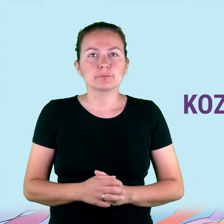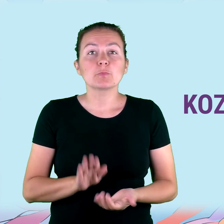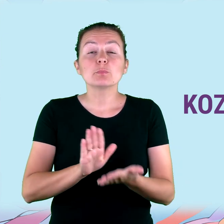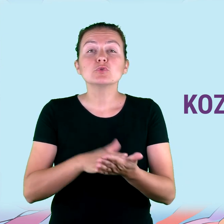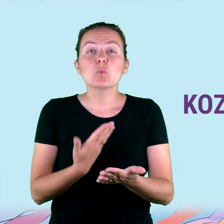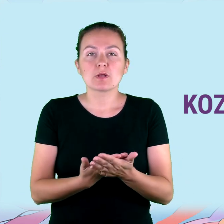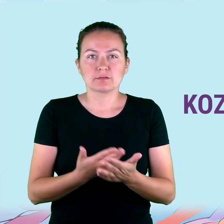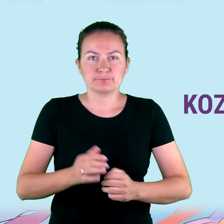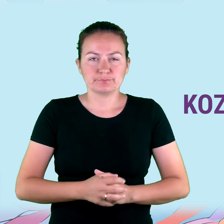Przykłady: